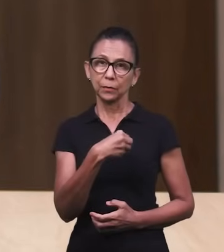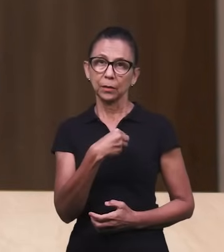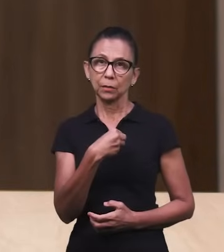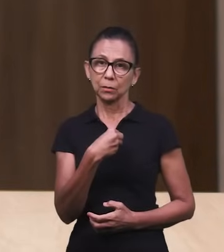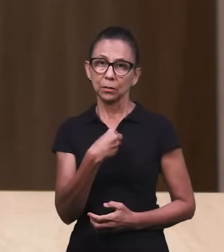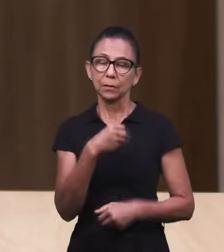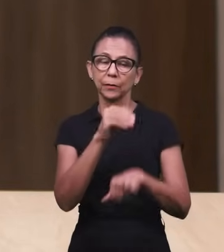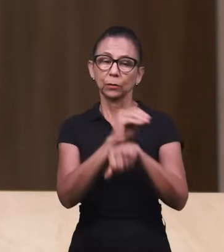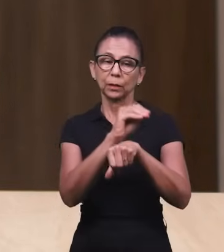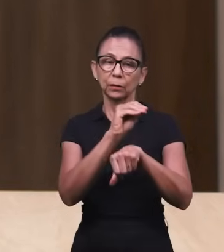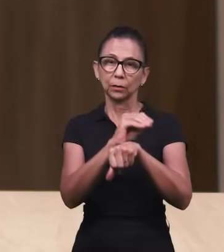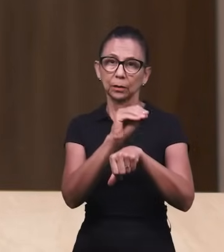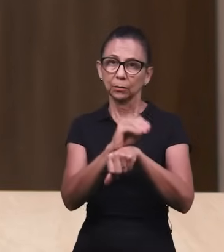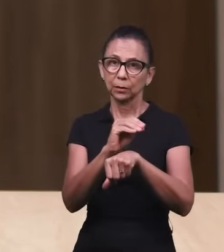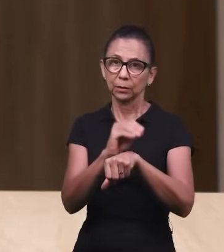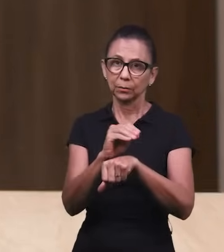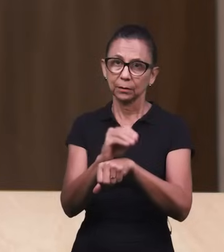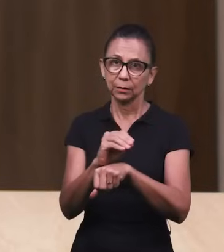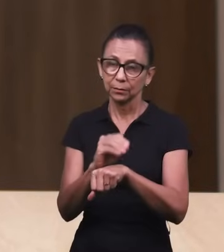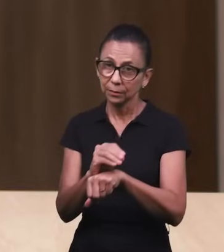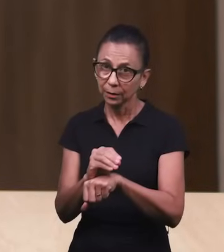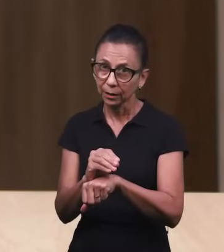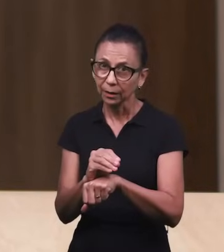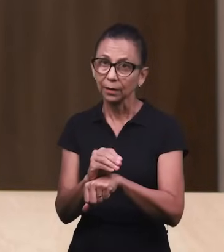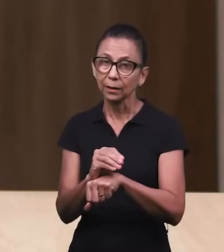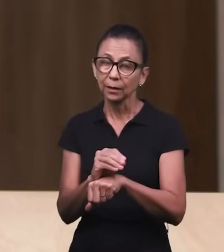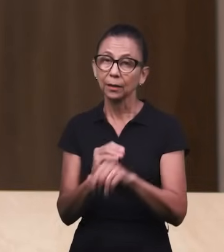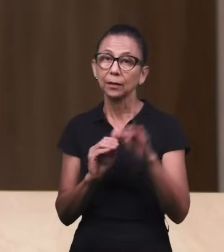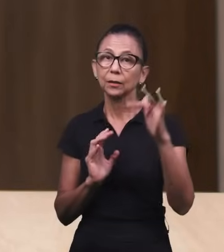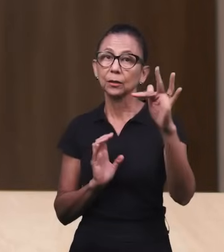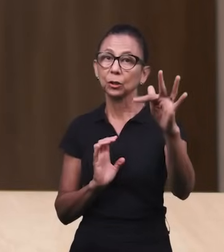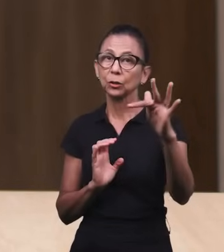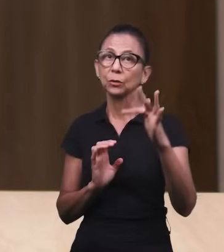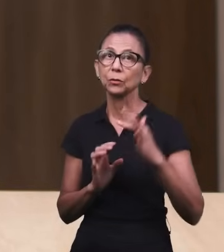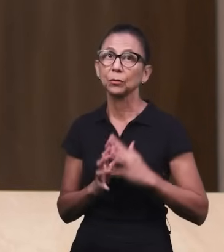vão ser lançados você vai lançar mas não erra o alvo não vai certo lançar porque vai depender